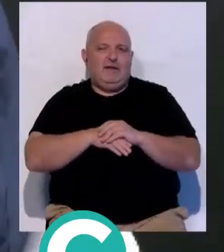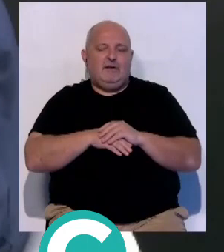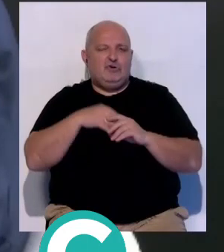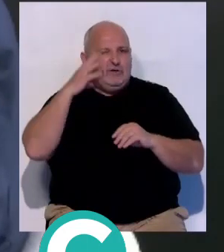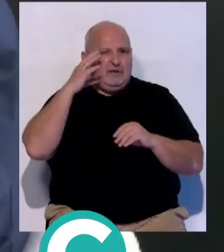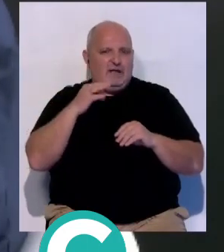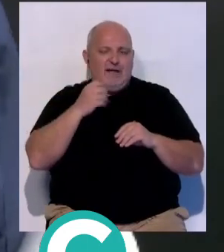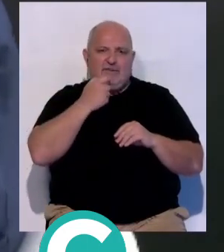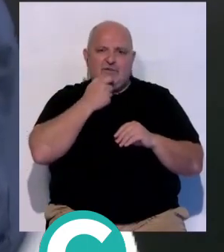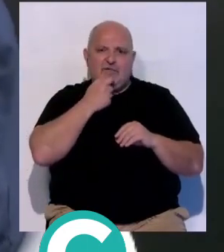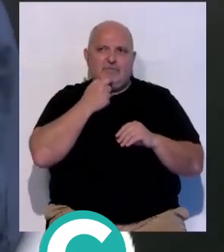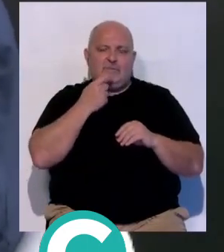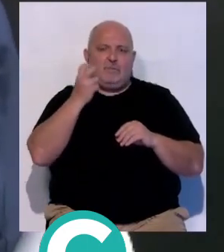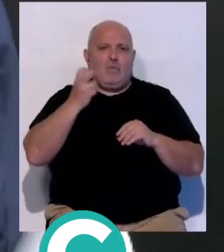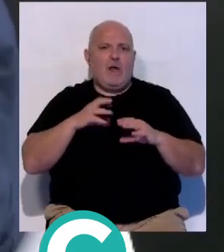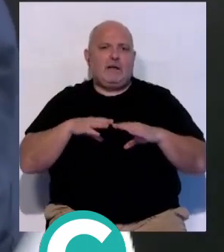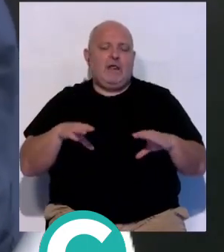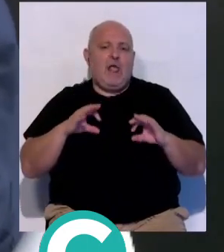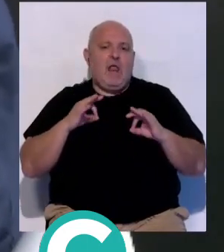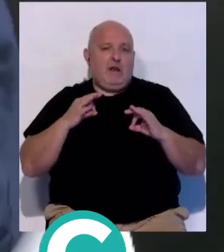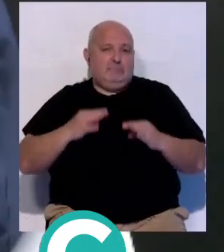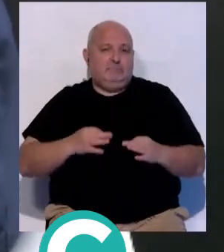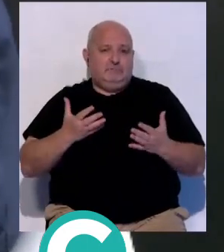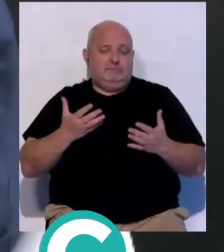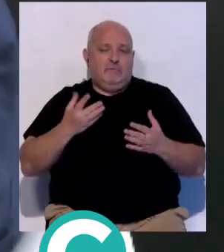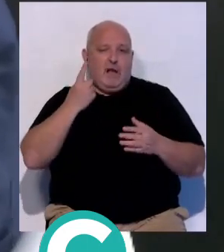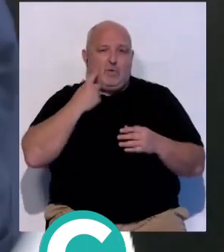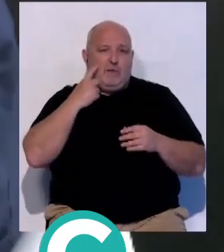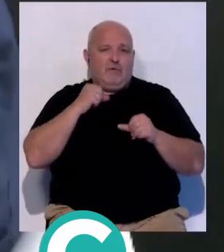un árbitro civil un argentino porque realmente estamos ya muy acostumbrados en los jugadores